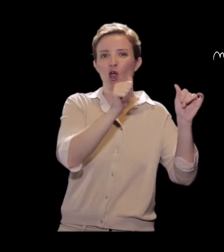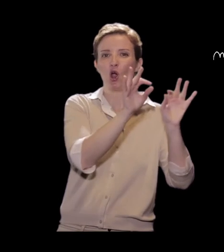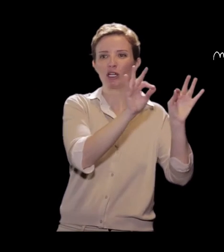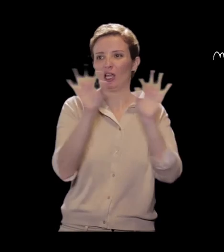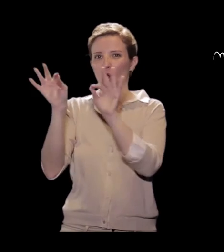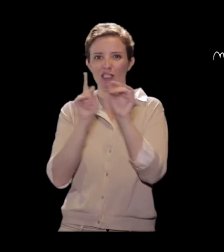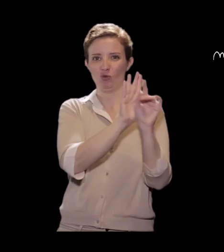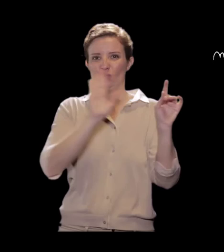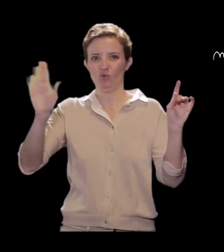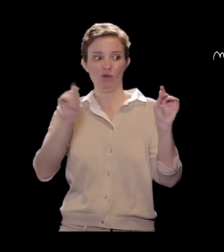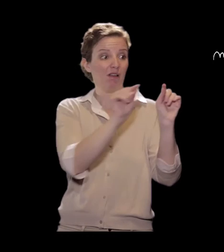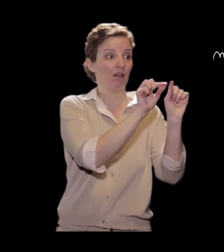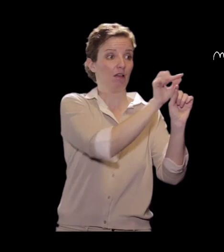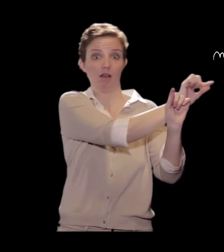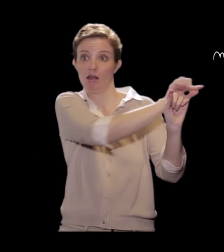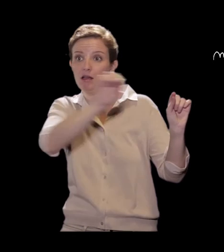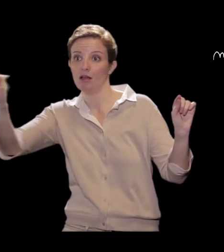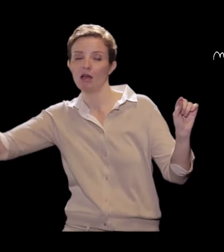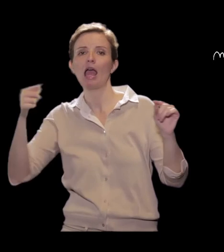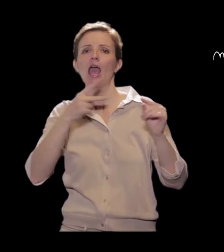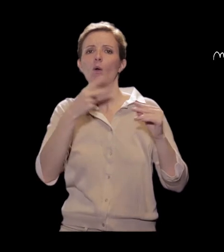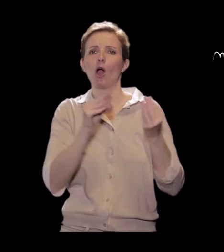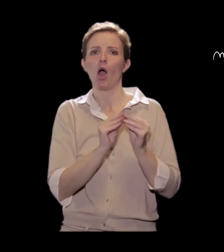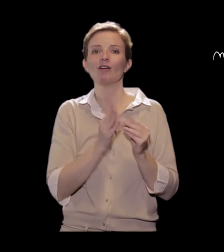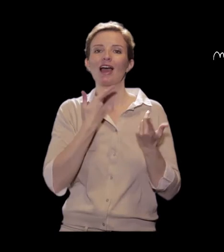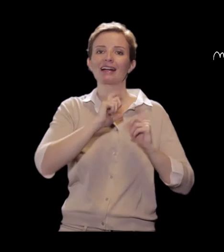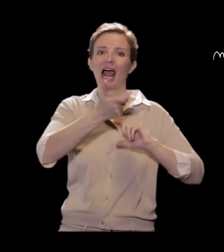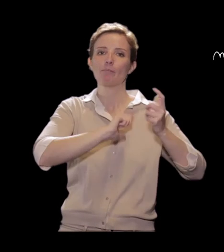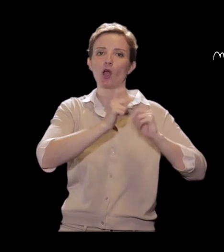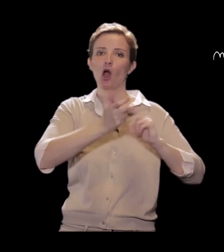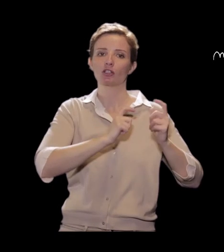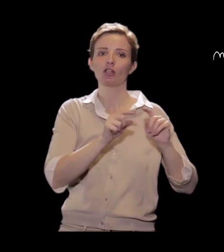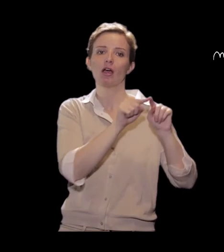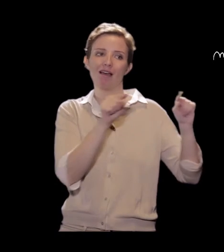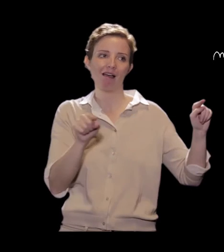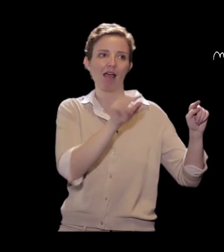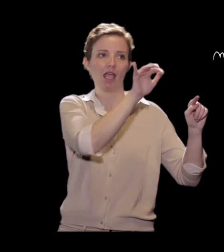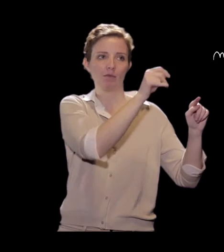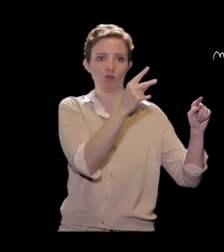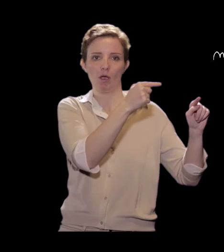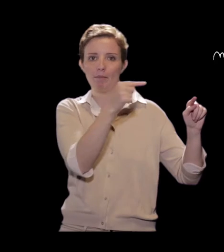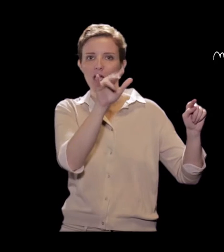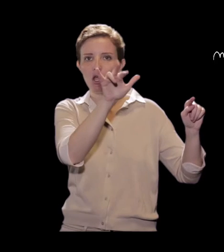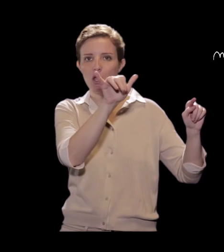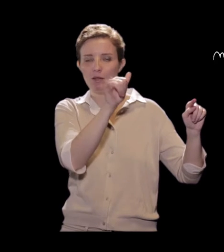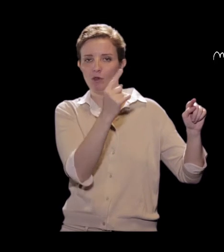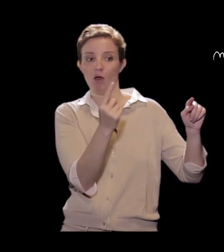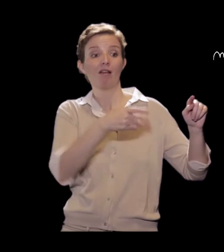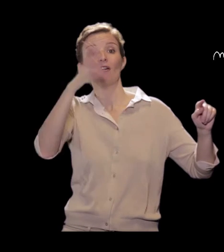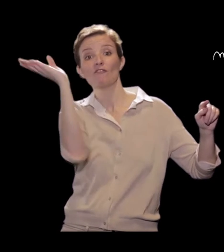non è altro che il rapporto tra la differenza delle ordinate e la corrispondente differenza delle ascisse.